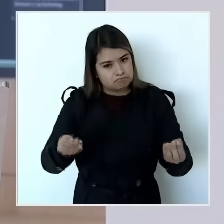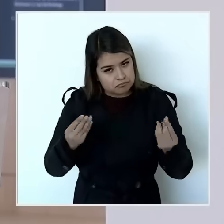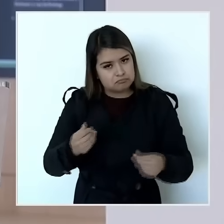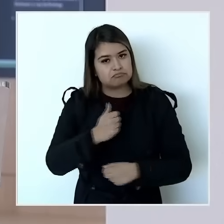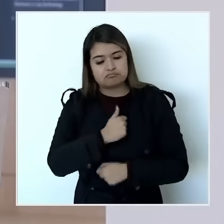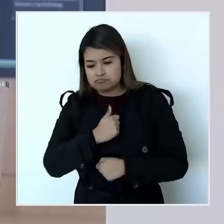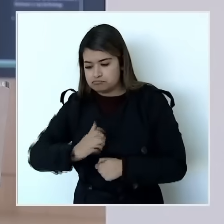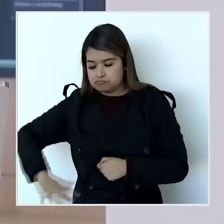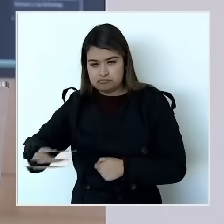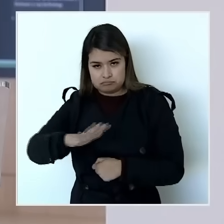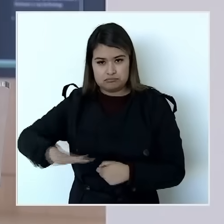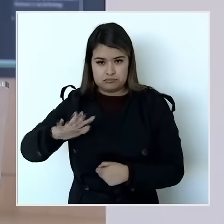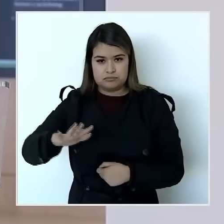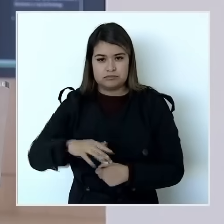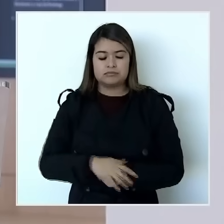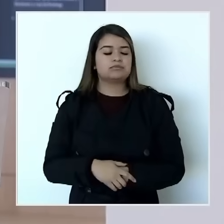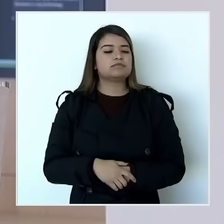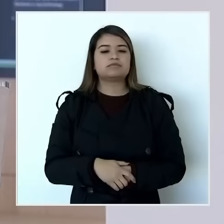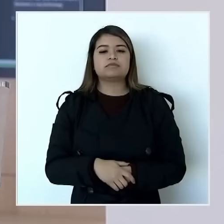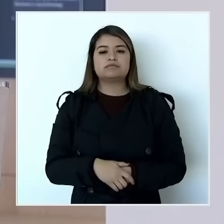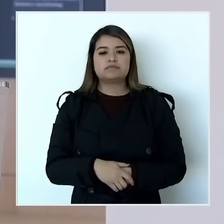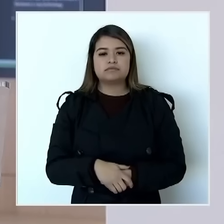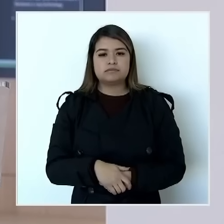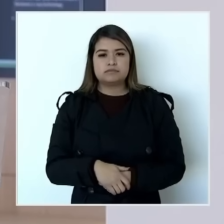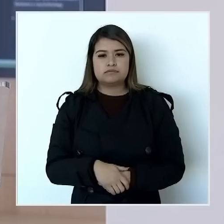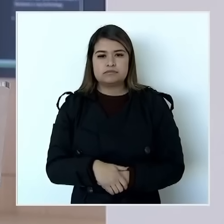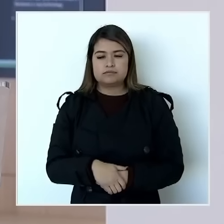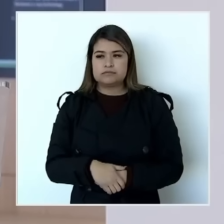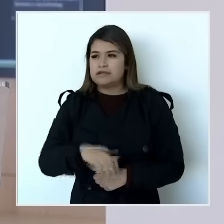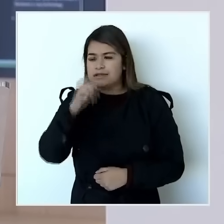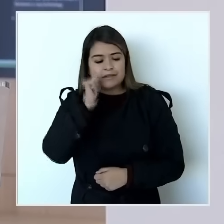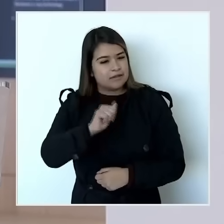integramos el ejército, la fuerza aérea y la Guardia Nacional. Siempre será motivo